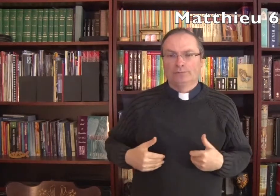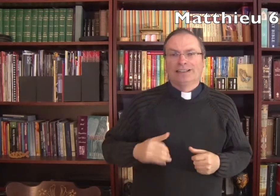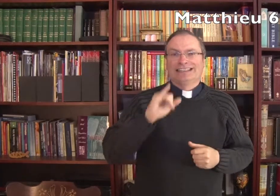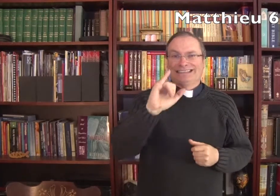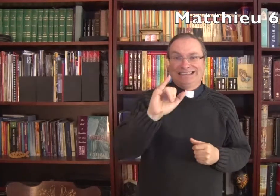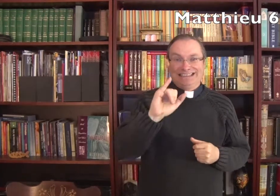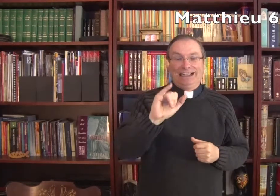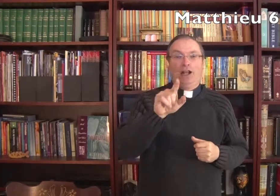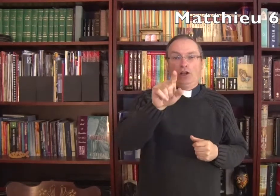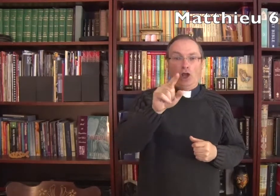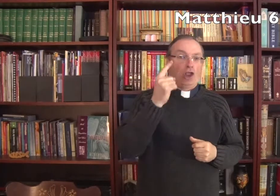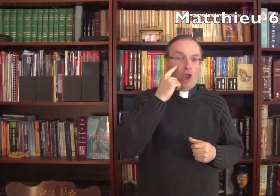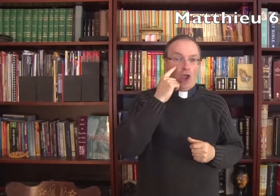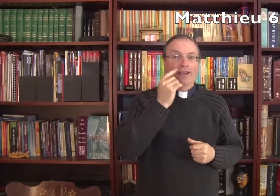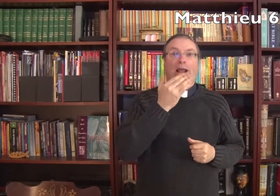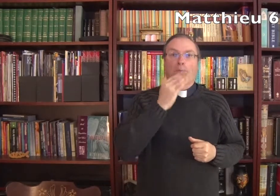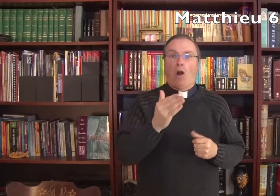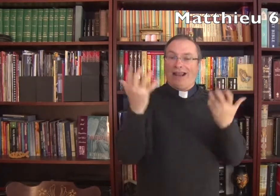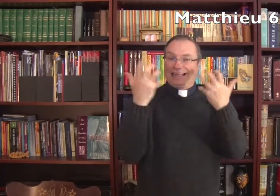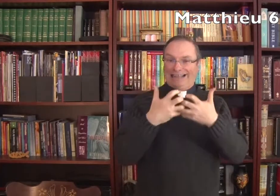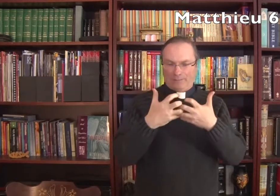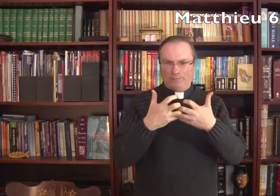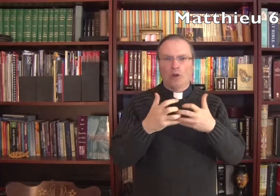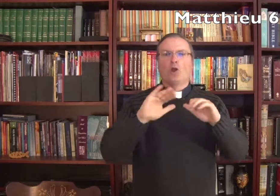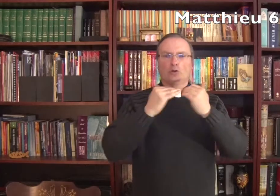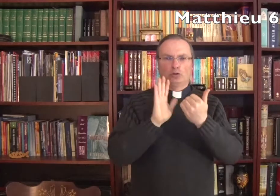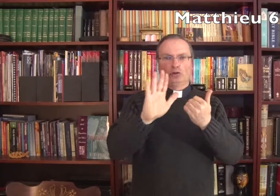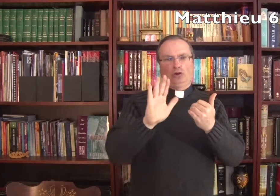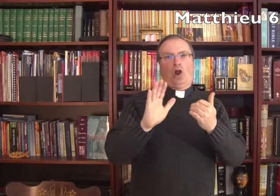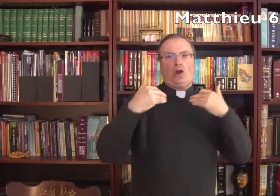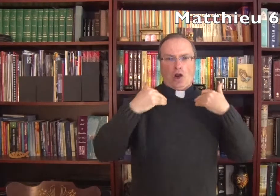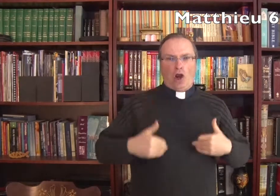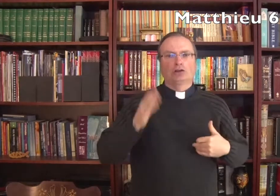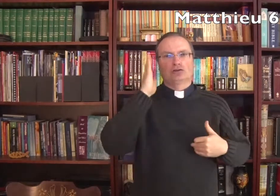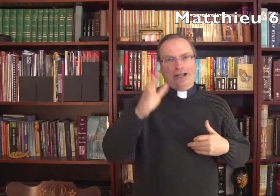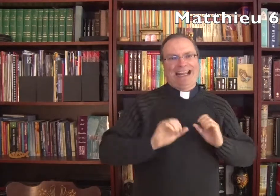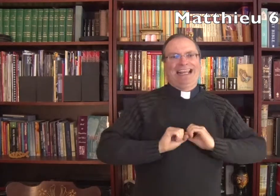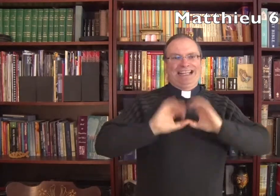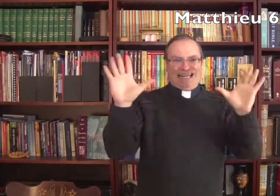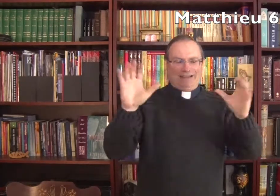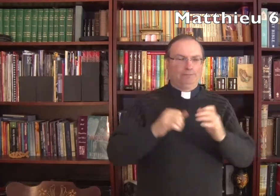Si ton œil est en bon état, tout ton corps sera éclairé;